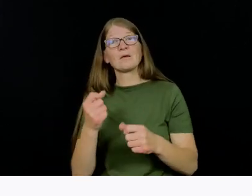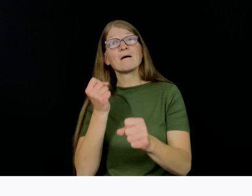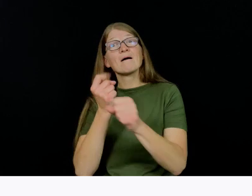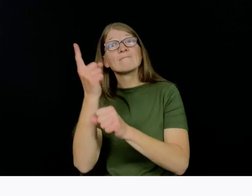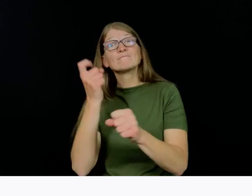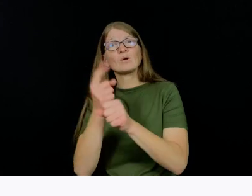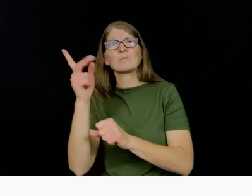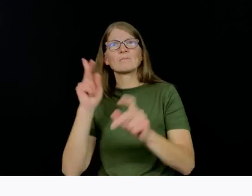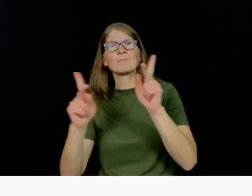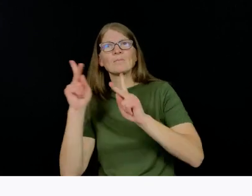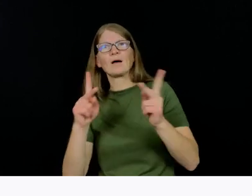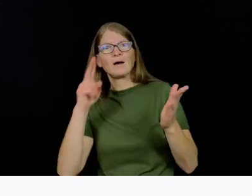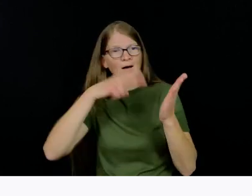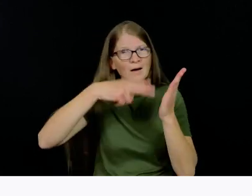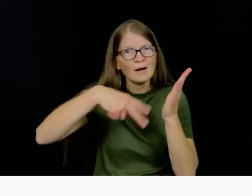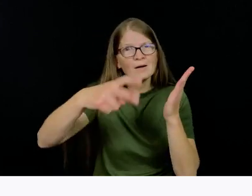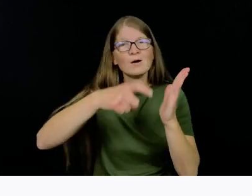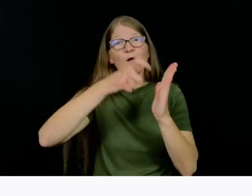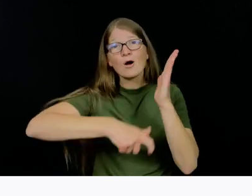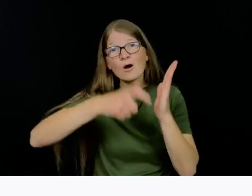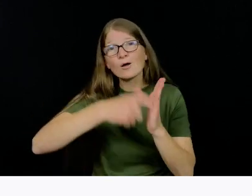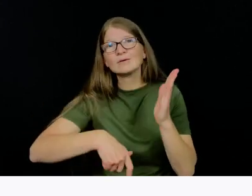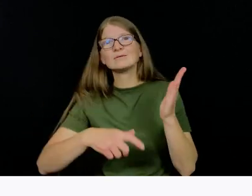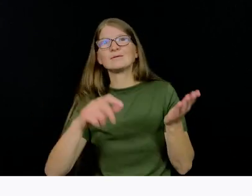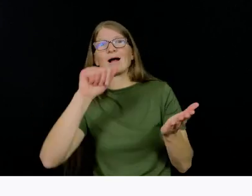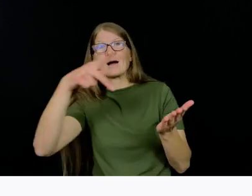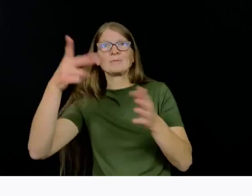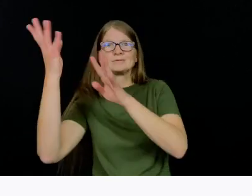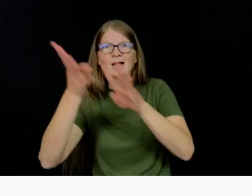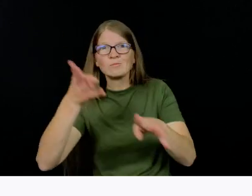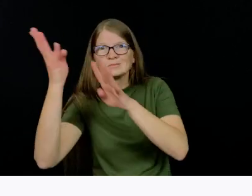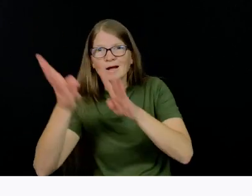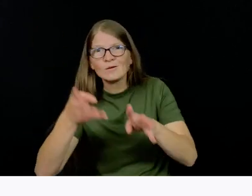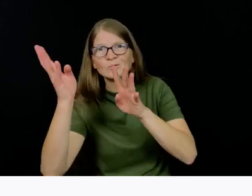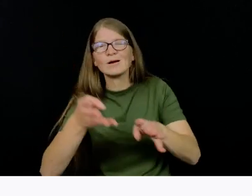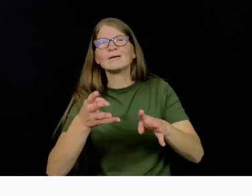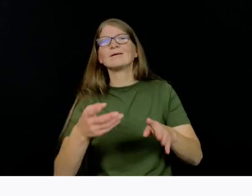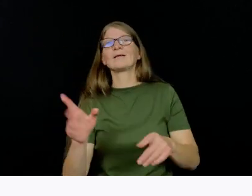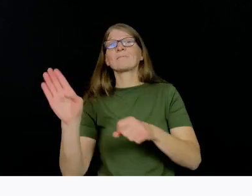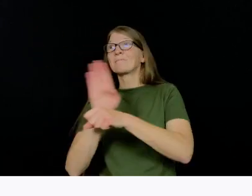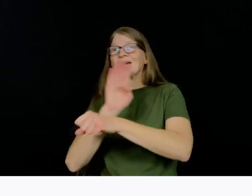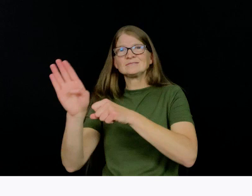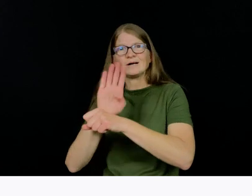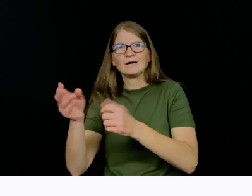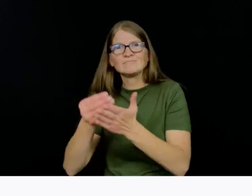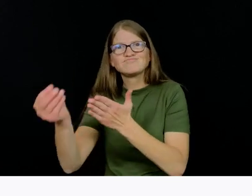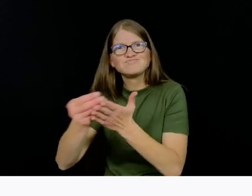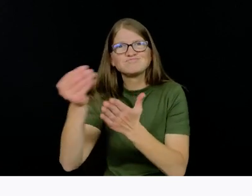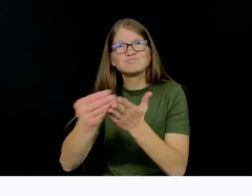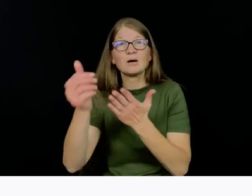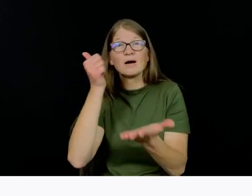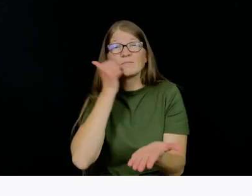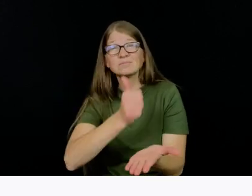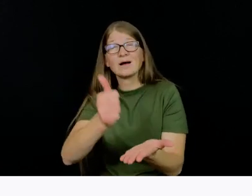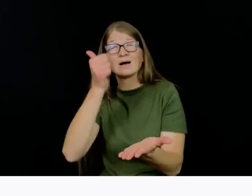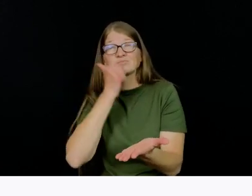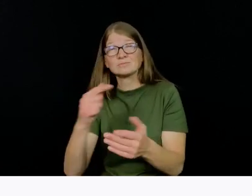ومُنزلي التطبيقات وعملاء الشركات كل عام على مدار آخر 22 عامًا نحن أيضًا نؤمن بالوصول المفتوح